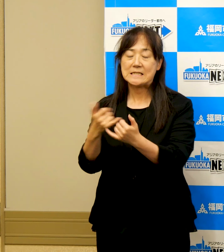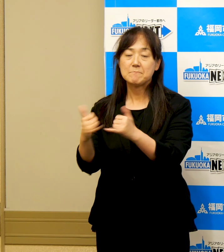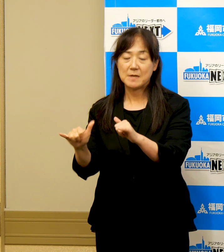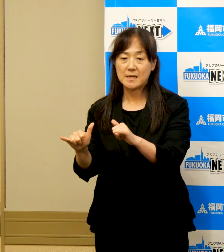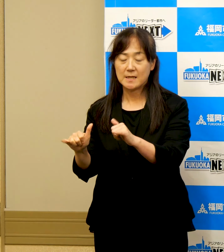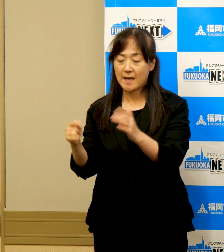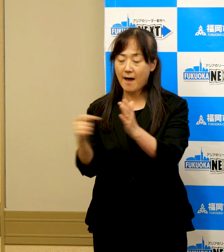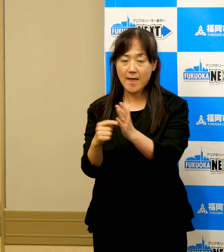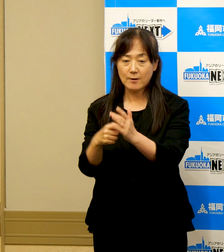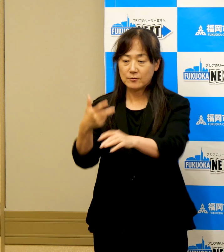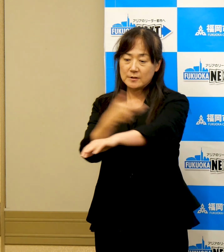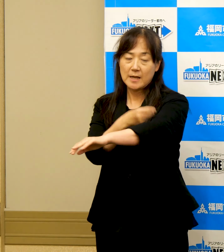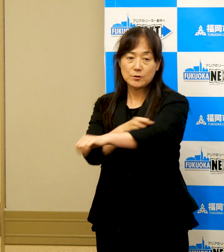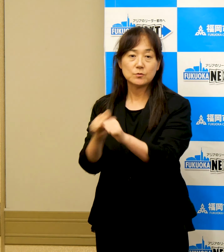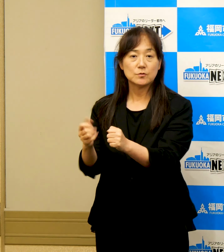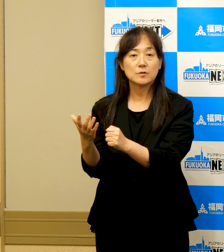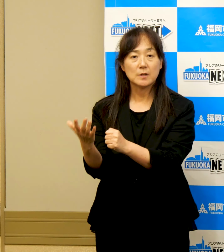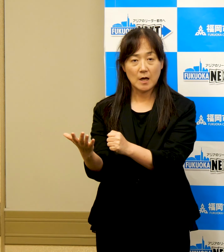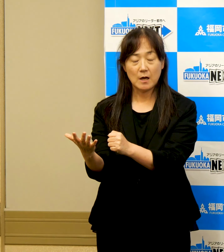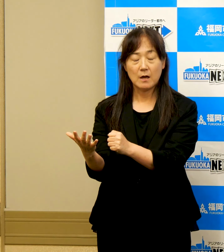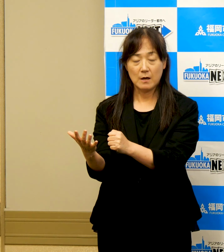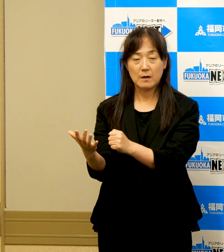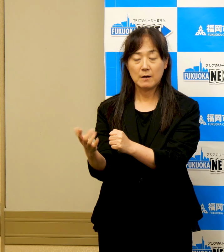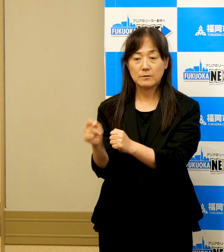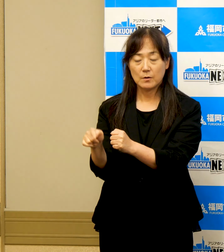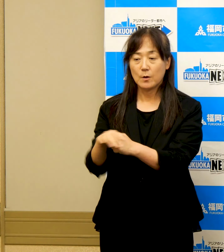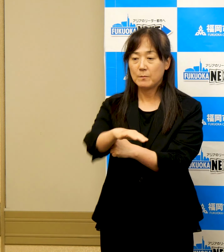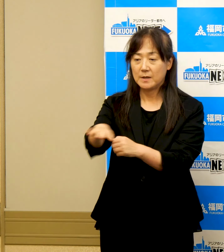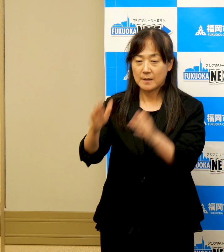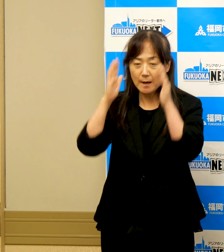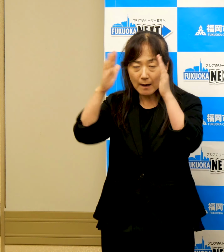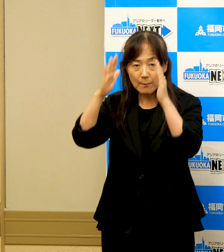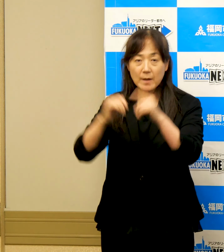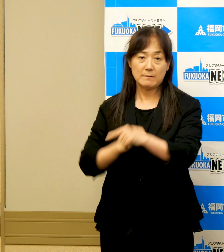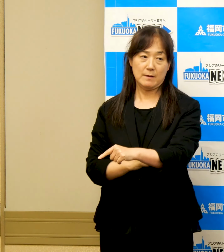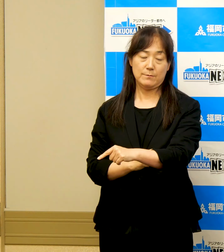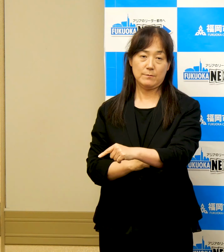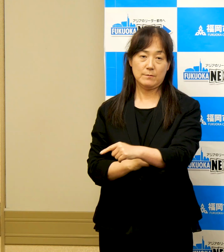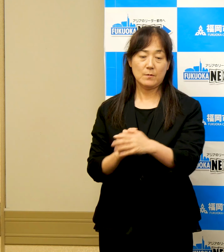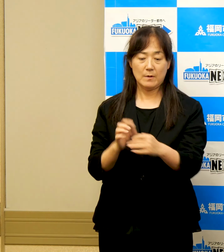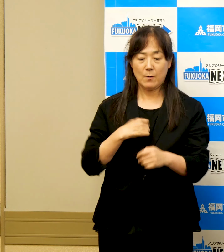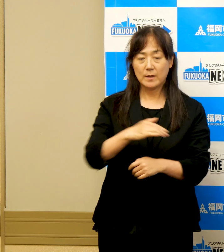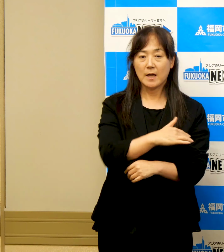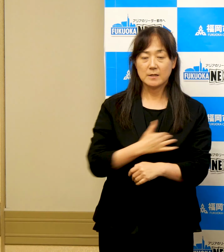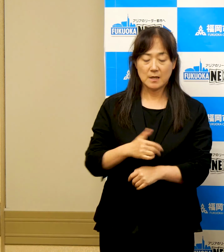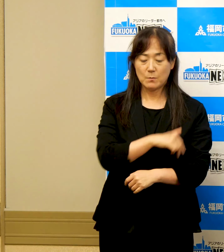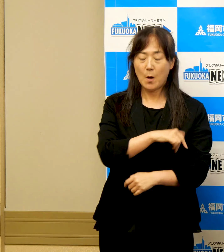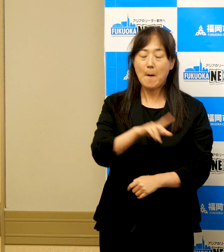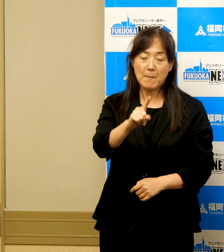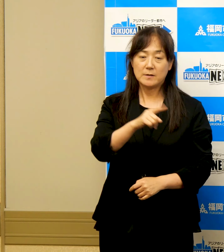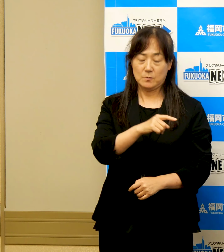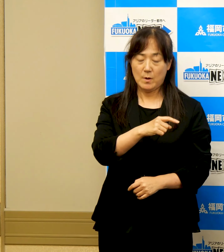いかに早く接種するかというところですね それをみんな一生懸命頑張っているので 我々もまずは福岡市民に